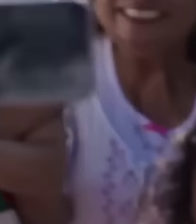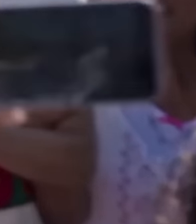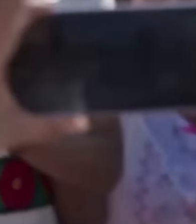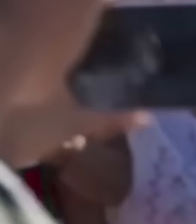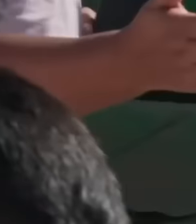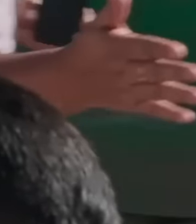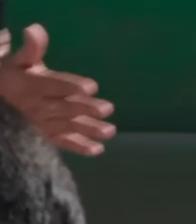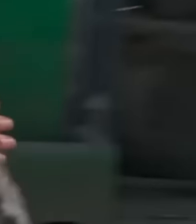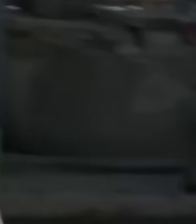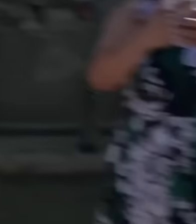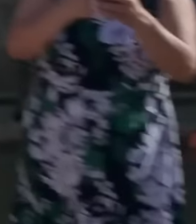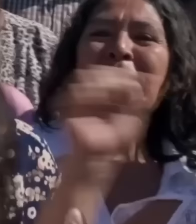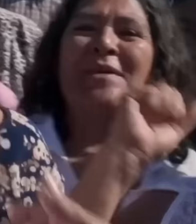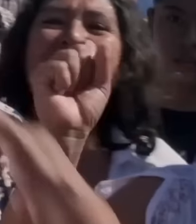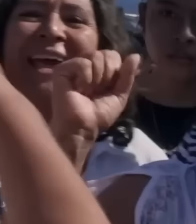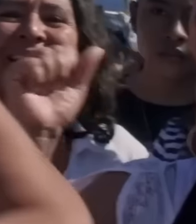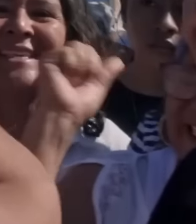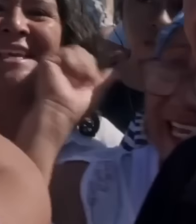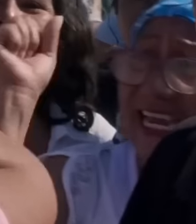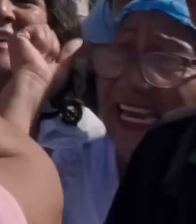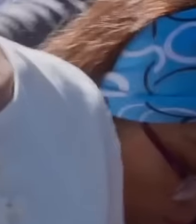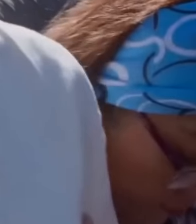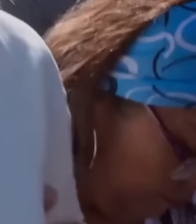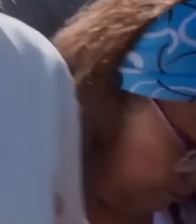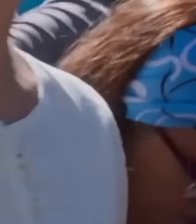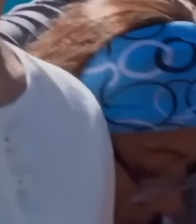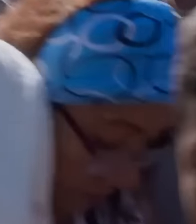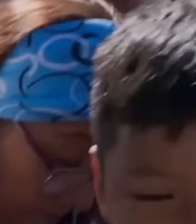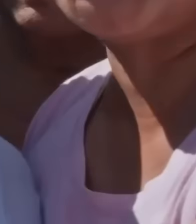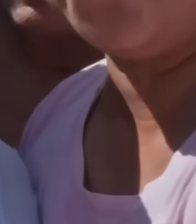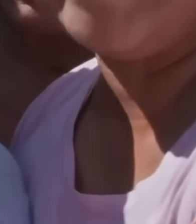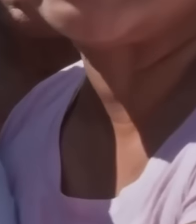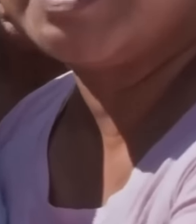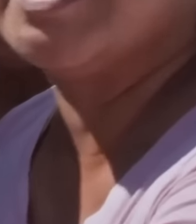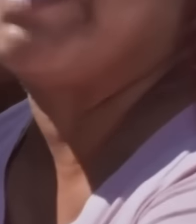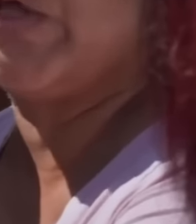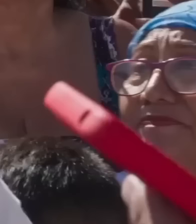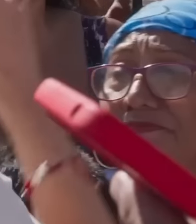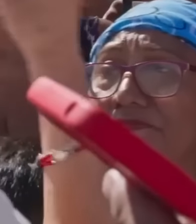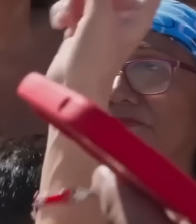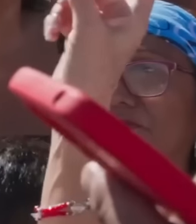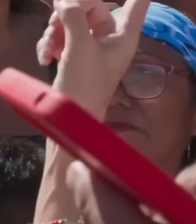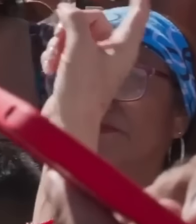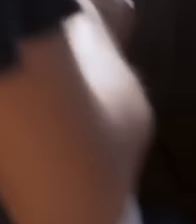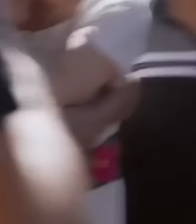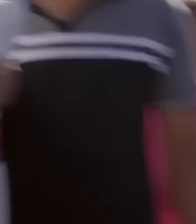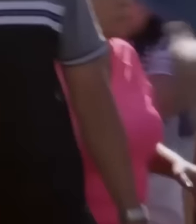hoy esa presión se termina. La deuda queda en 0 pesos. ¿Por qué es un día histórico